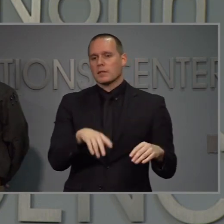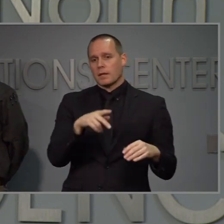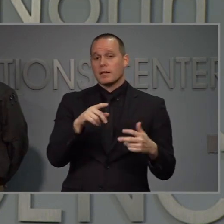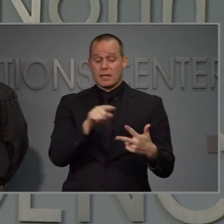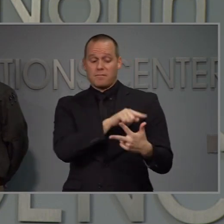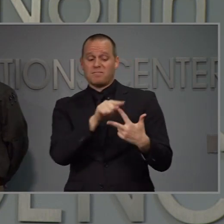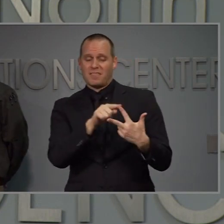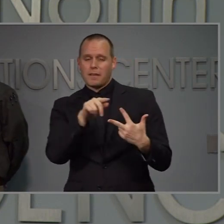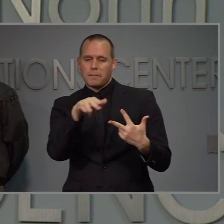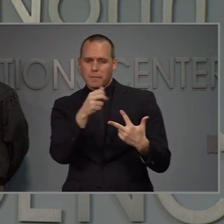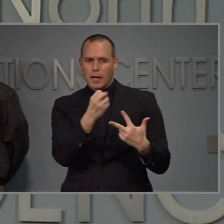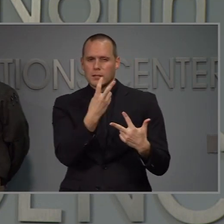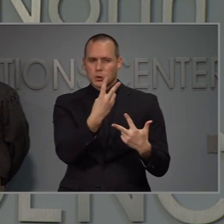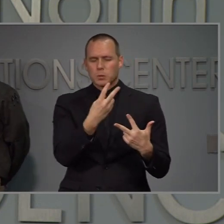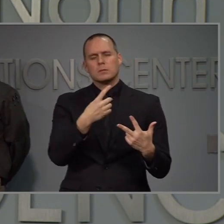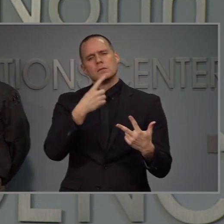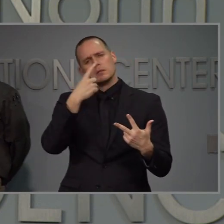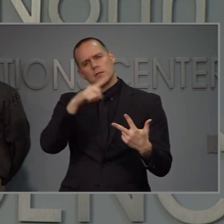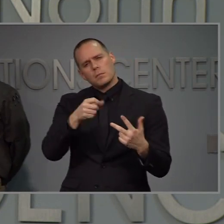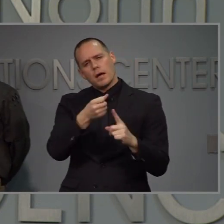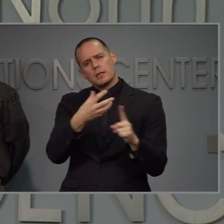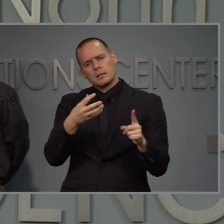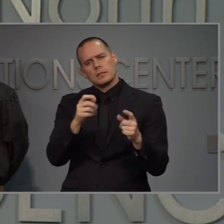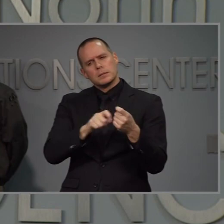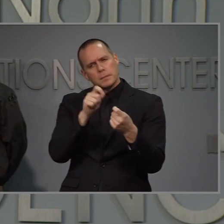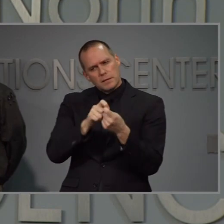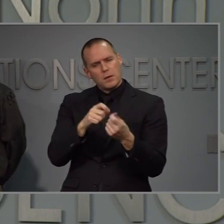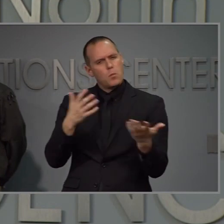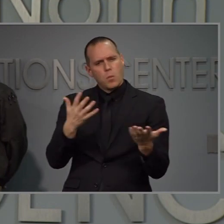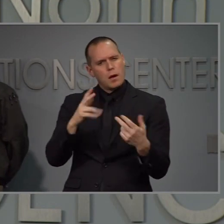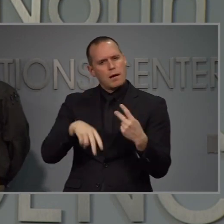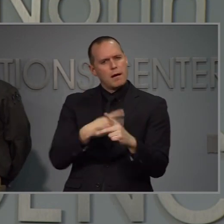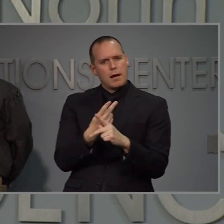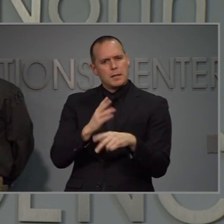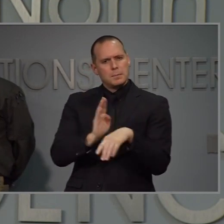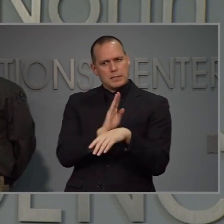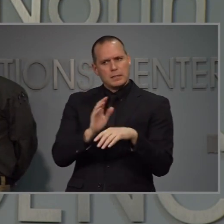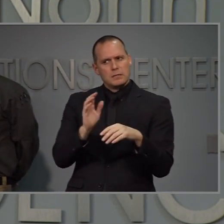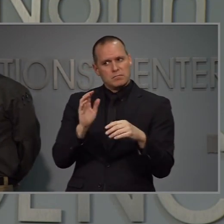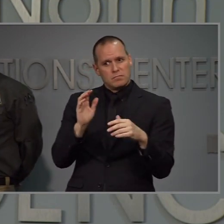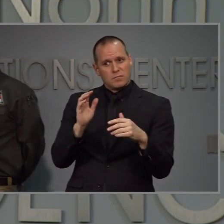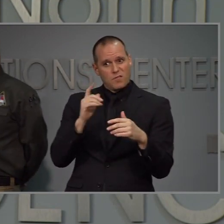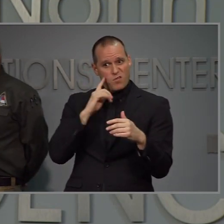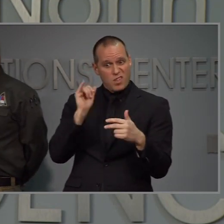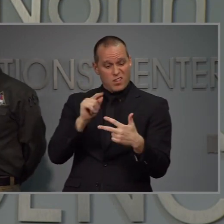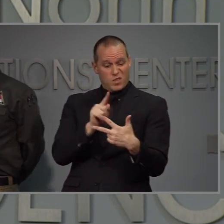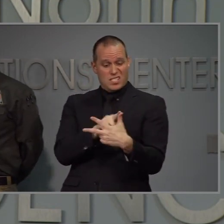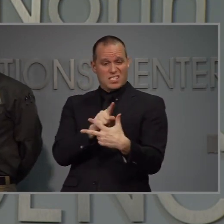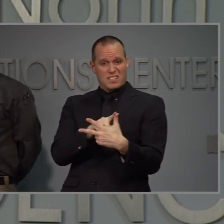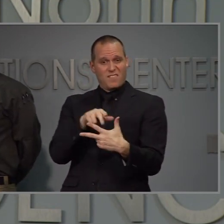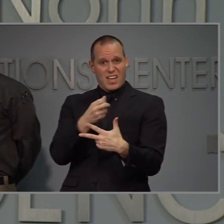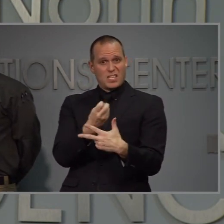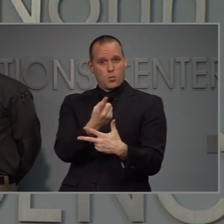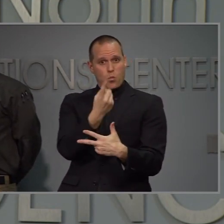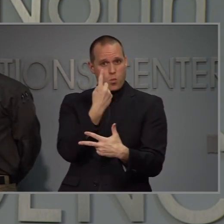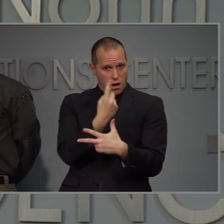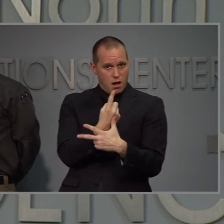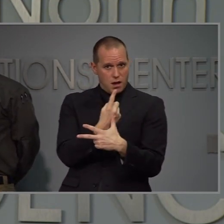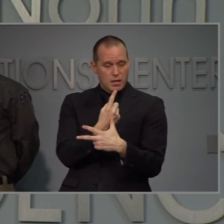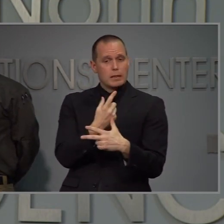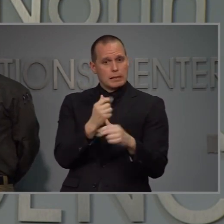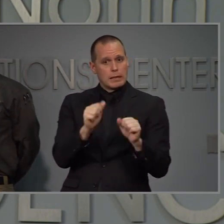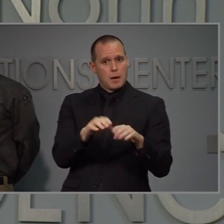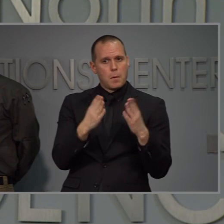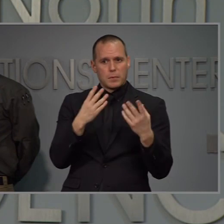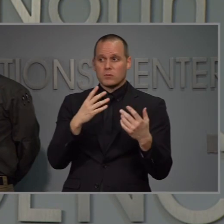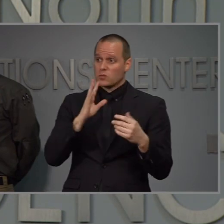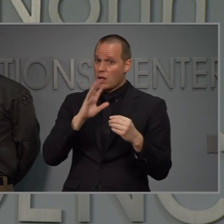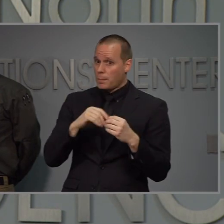A partir de restaurantes y bares que éste mencionó que